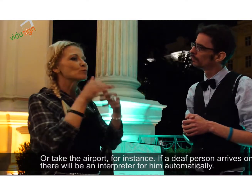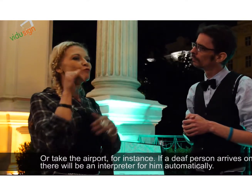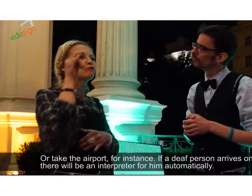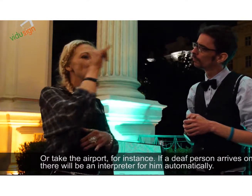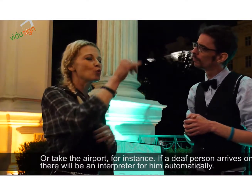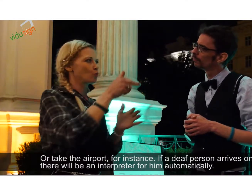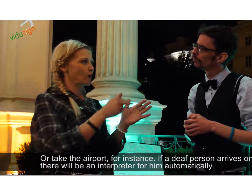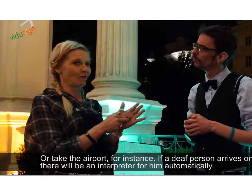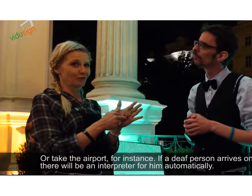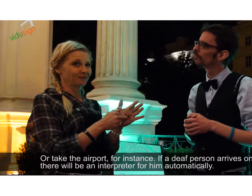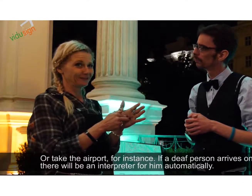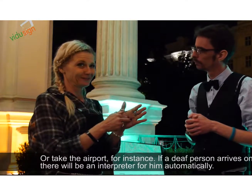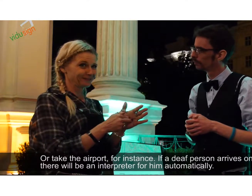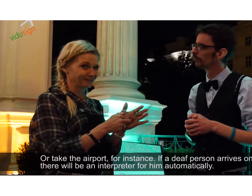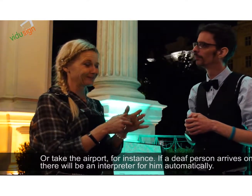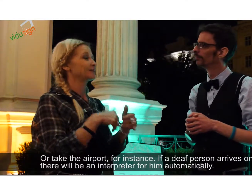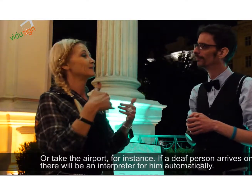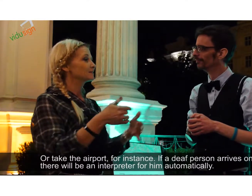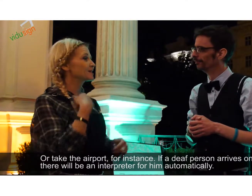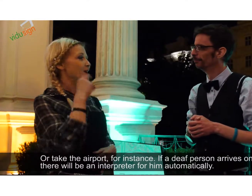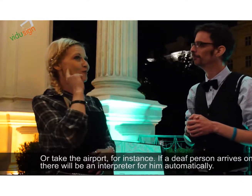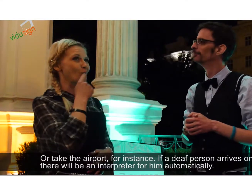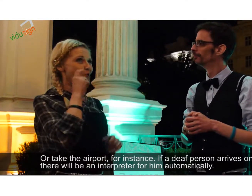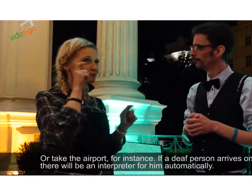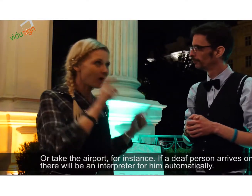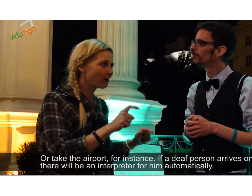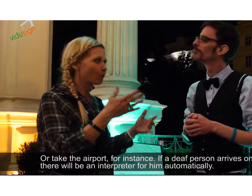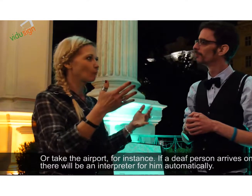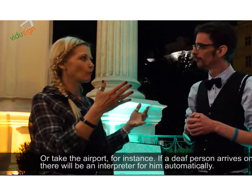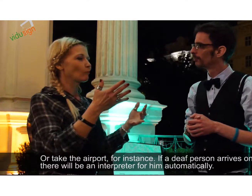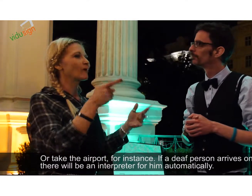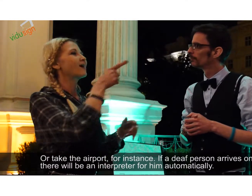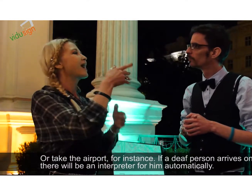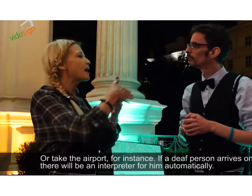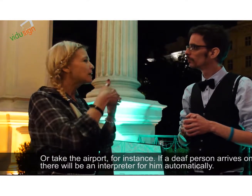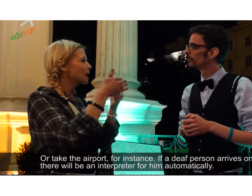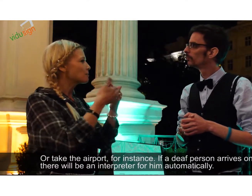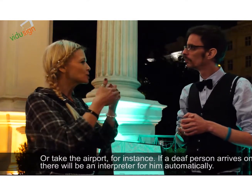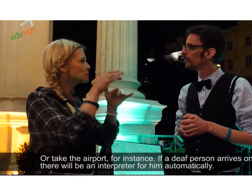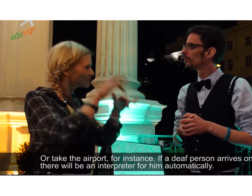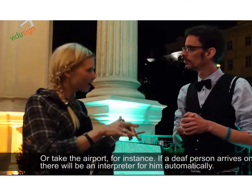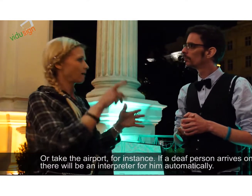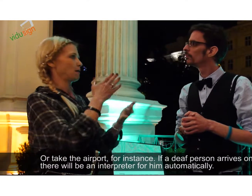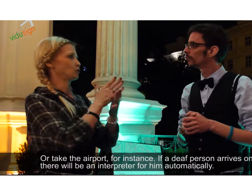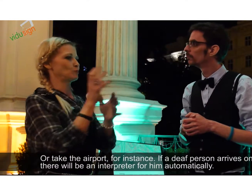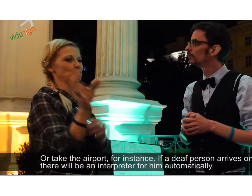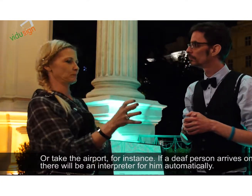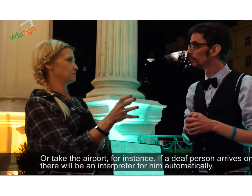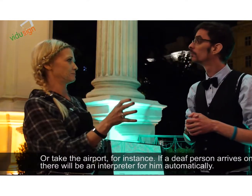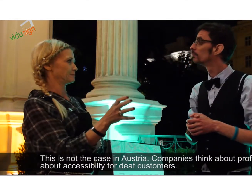O l’aeroport, per exemple. Si una persona sorda arriba en avió als Estats Units; hi haurà un intèrpret per a ella automàticament.